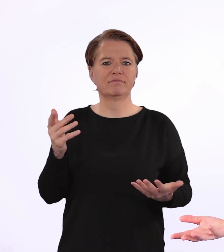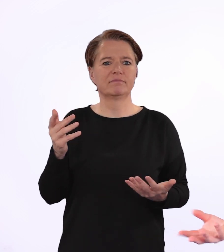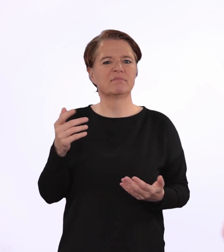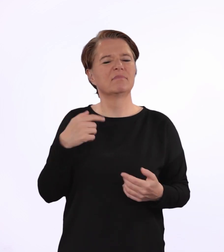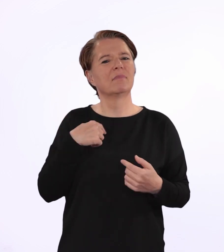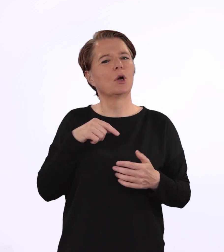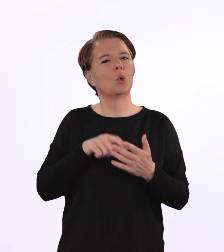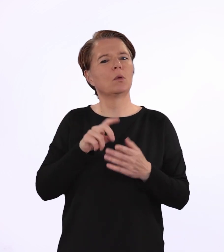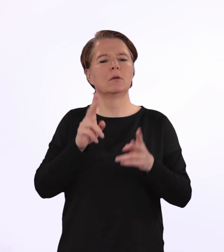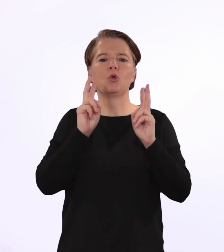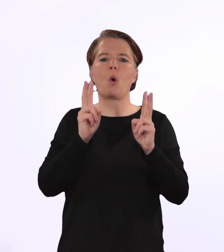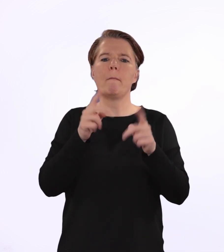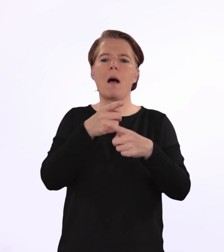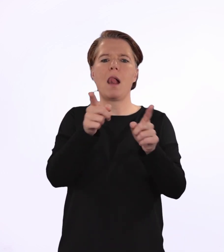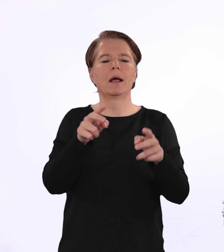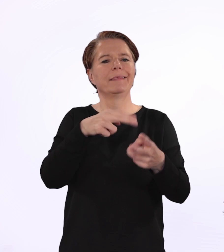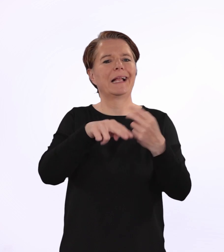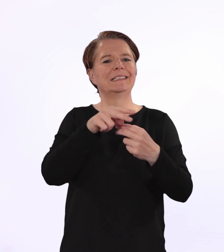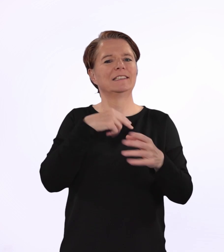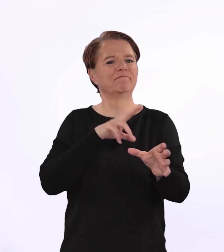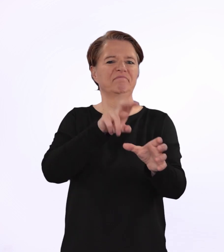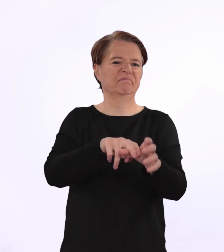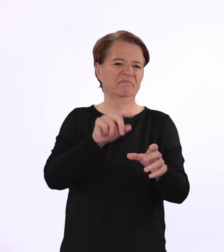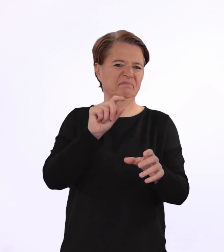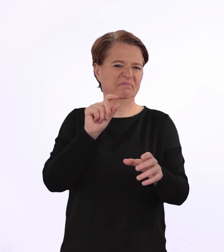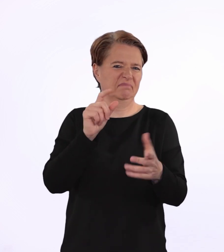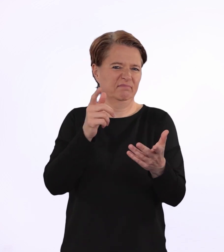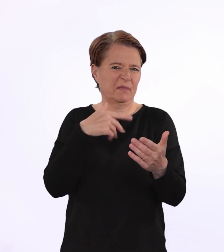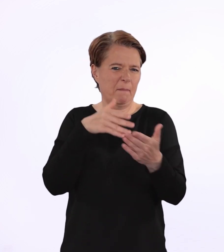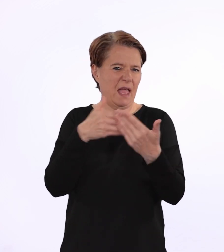Ich bin oft ausgeschlossen von regulären Tanz-Klassen. Die sind selten für mich barrierefrei.